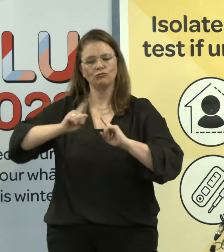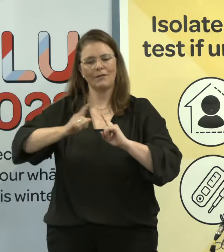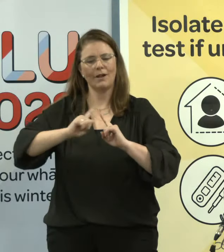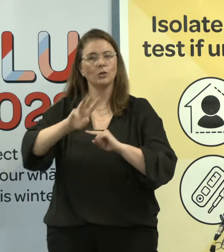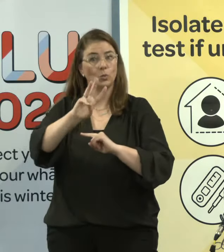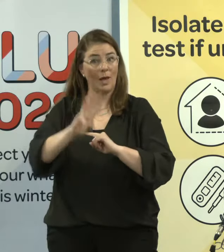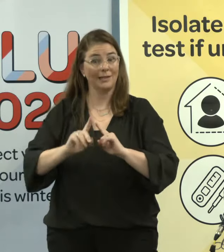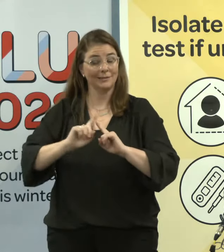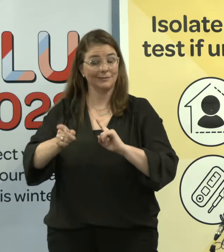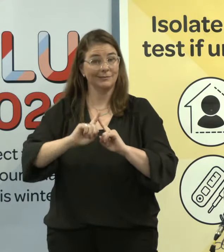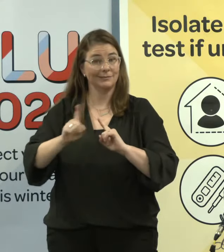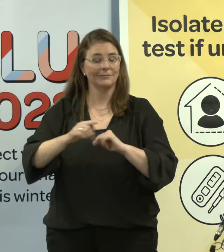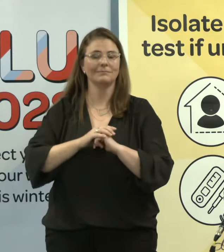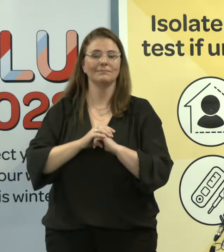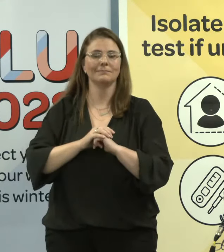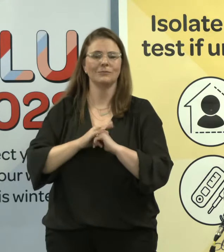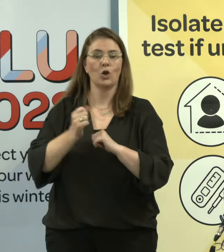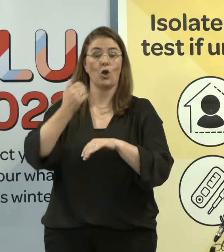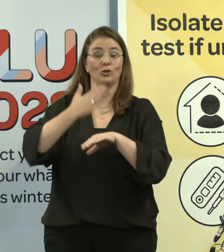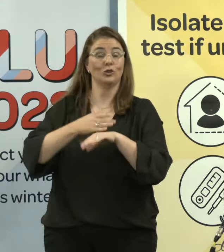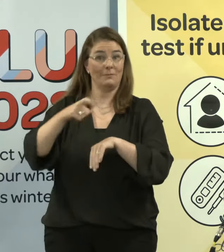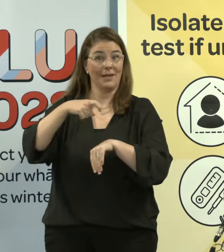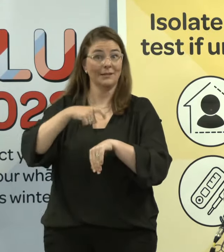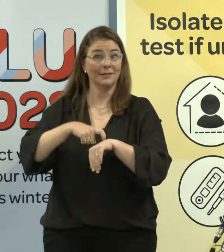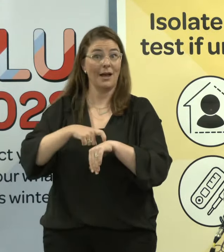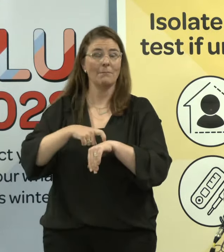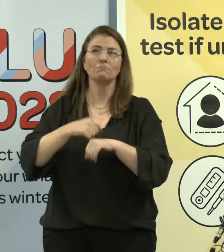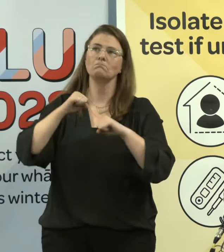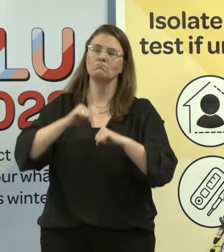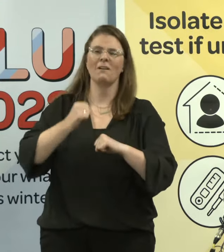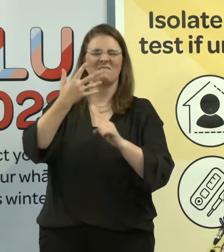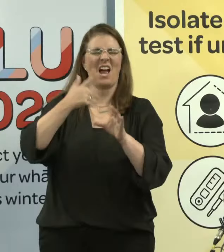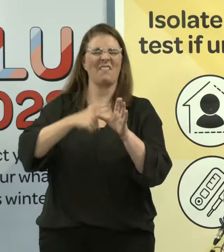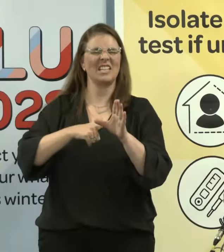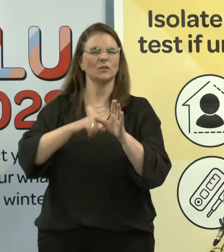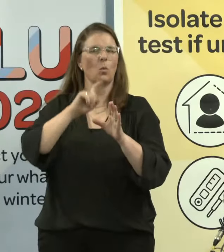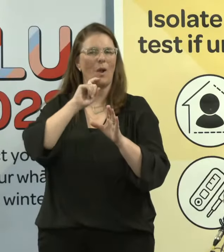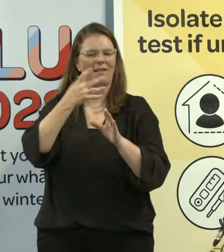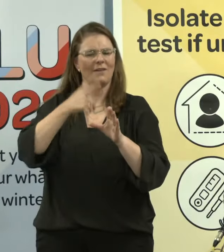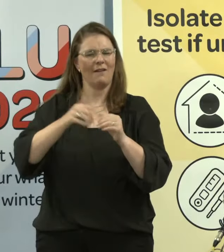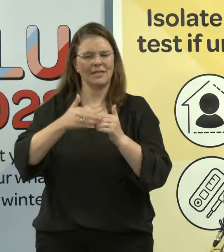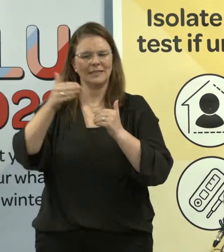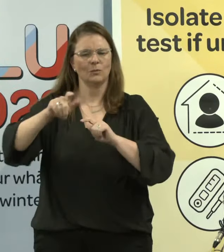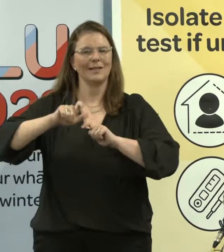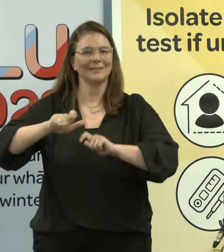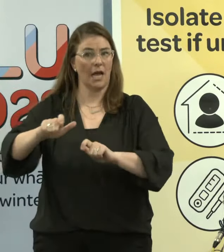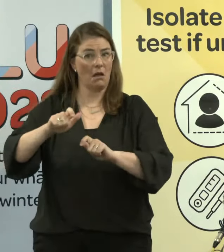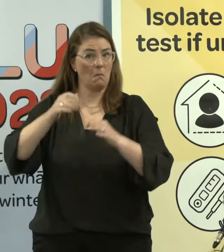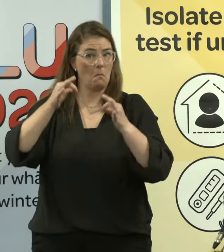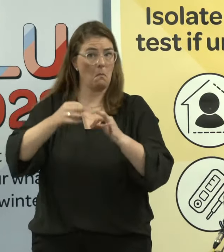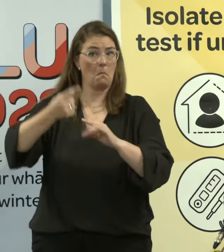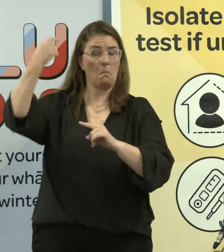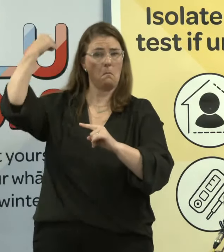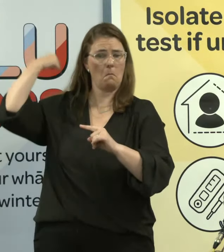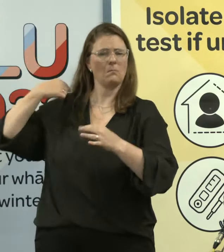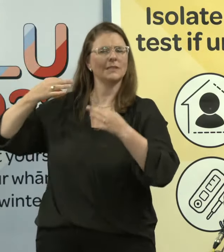I taku tango i tenei mahi e rima tau ki muri, ka whakatau ahau ki te haere tonu noho ki